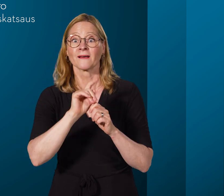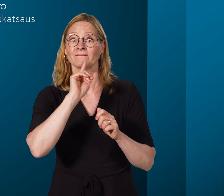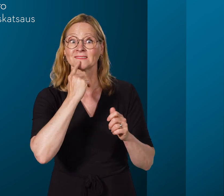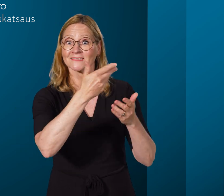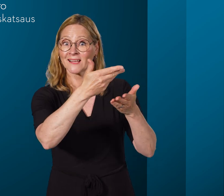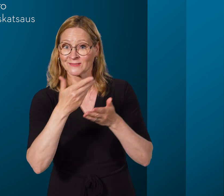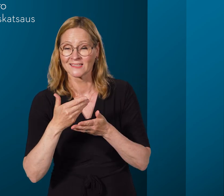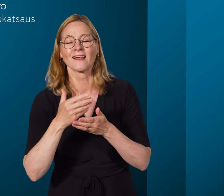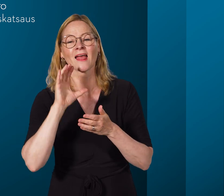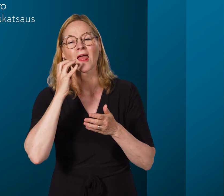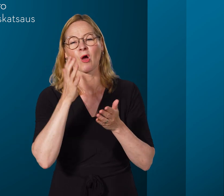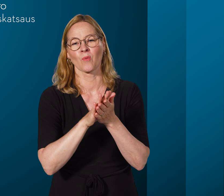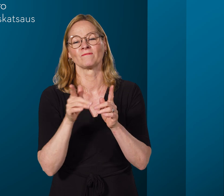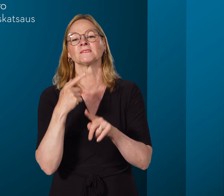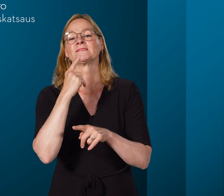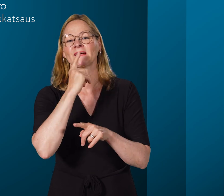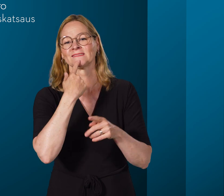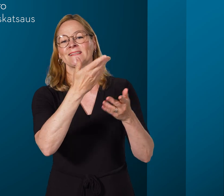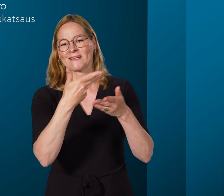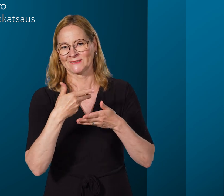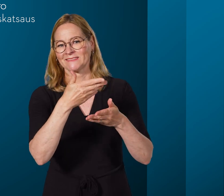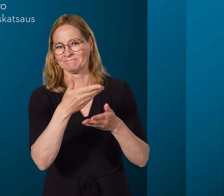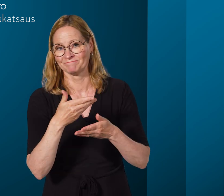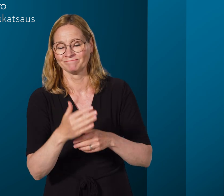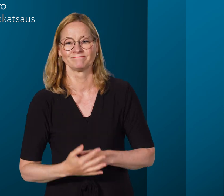ja niihin vastataan elokuun puolella.